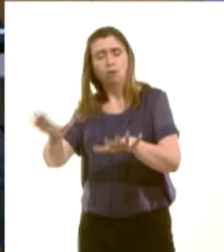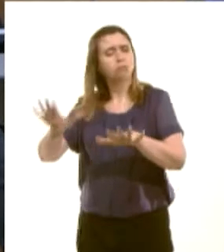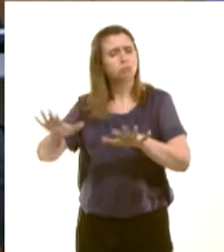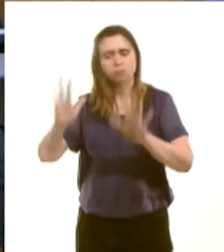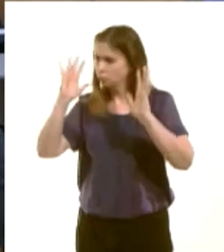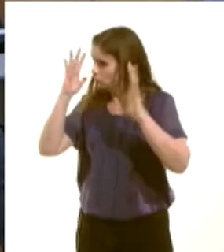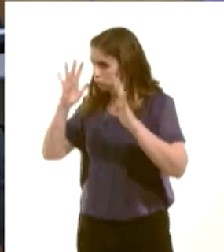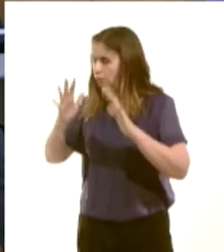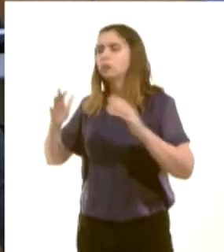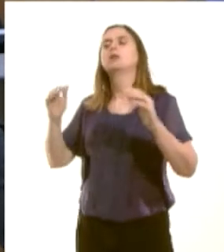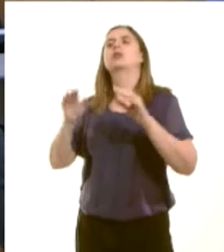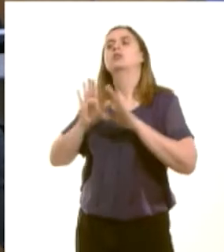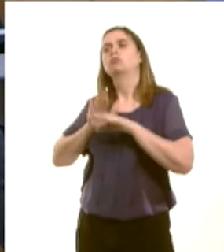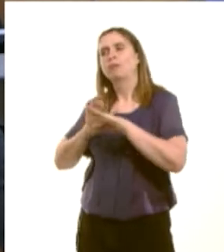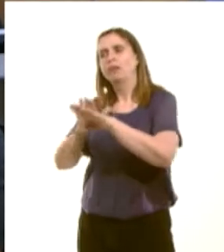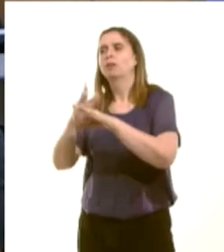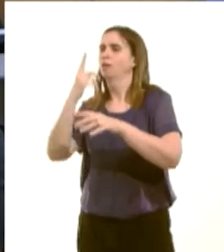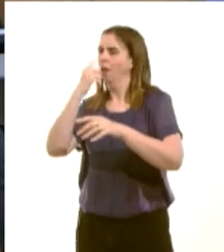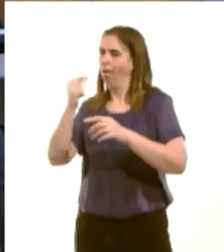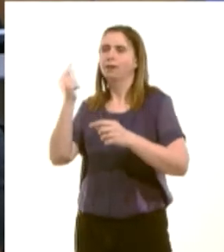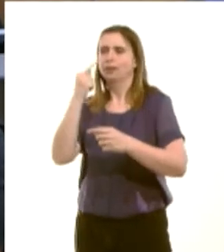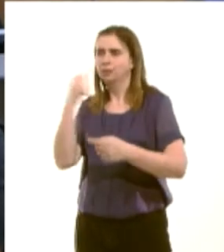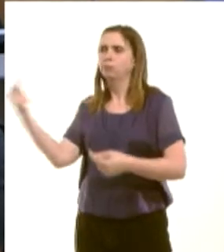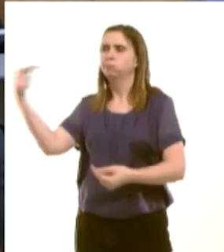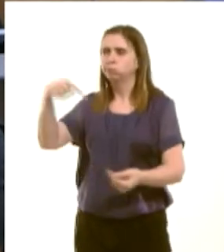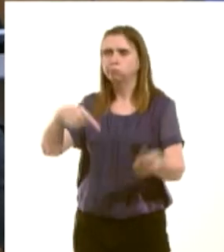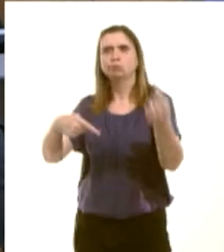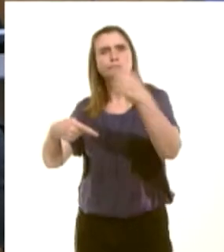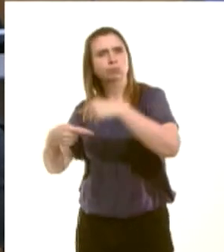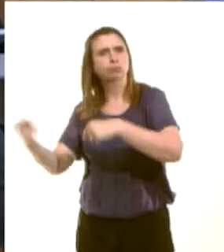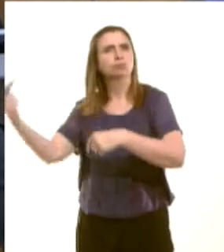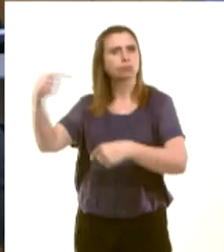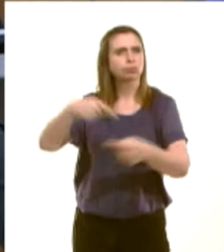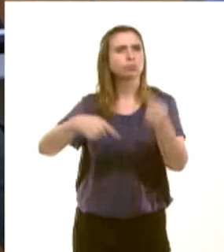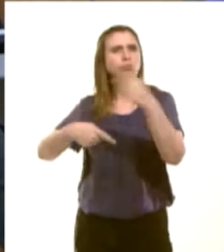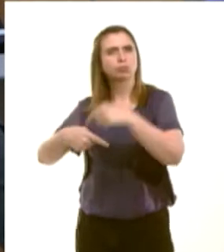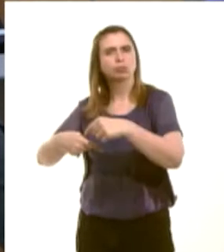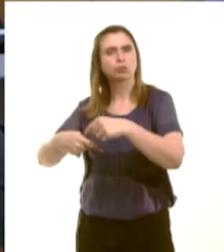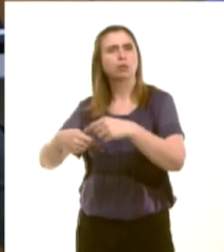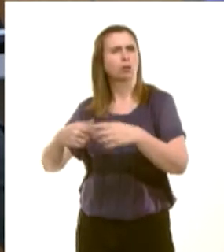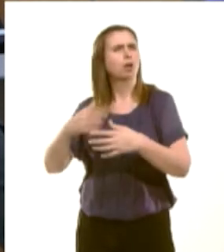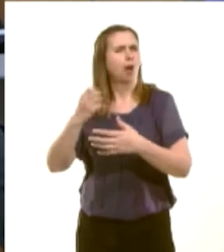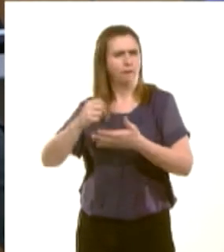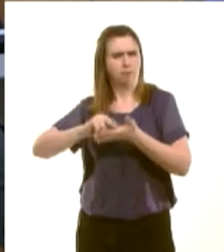dyfodol. Ar hyn o bryd, wrth gwrs, rydym niín gwybod bod yna bapur wedi dod gan yr arbenigwyr